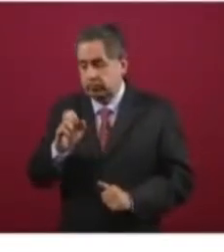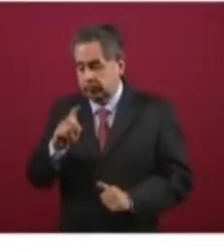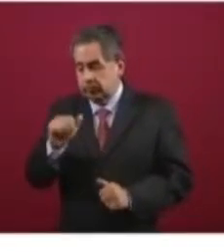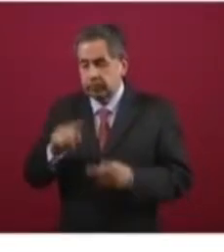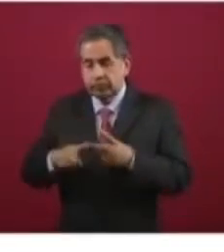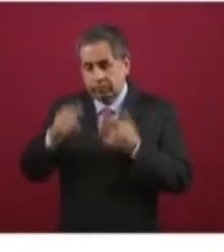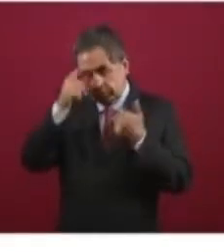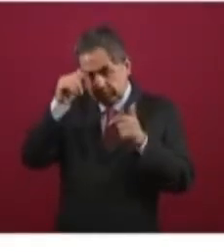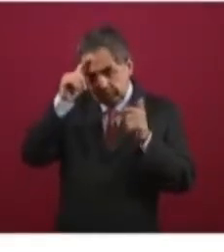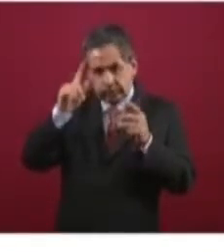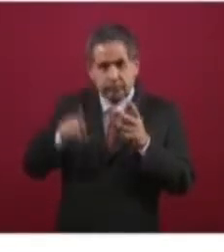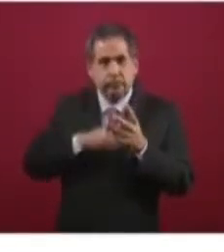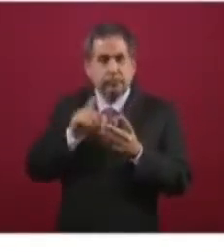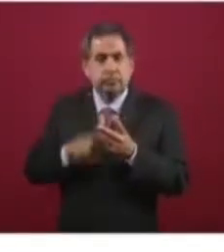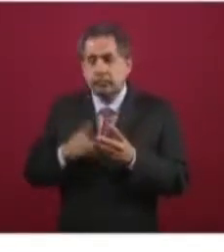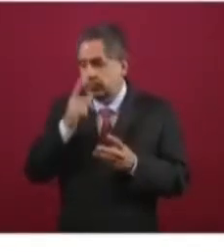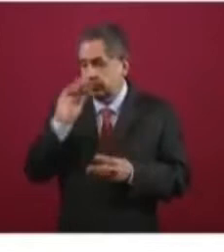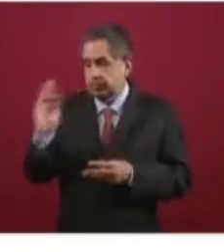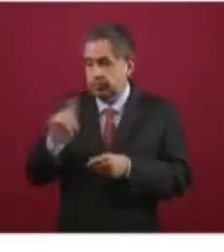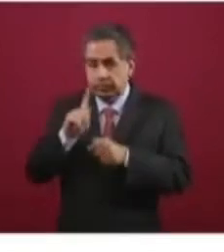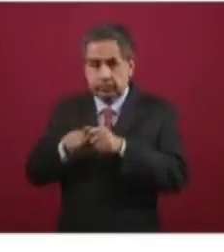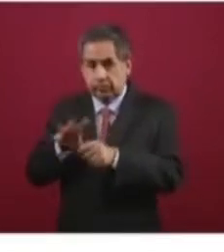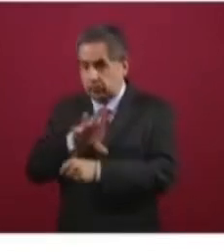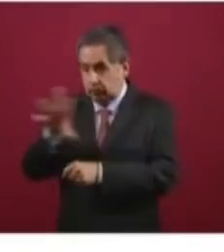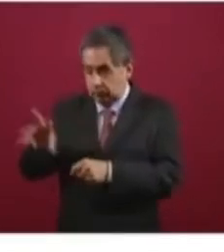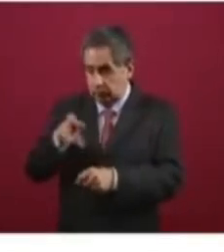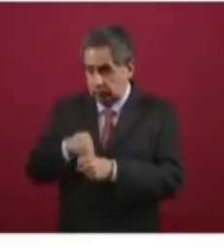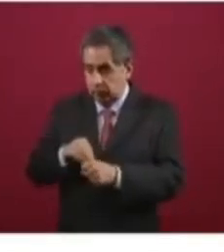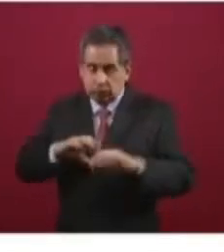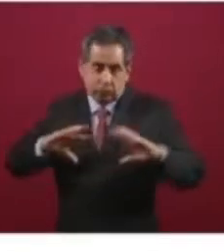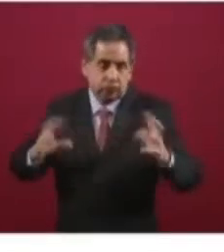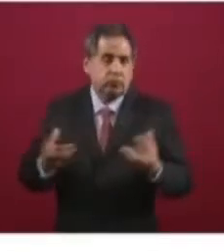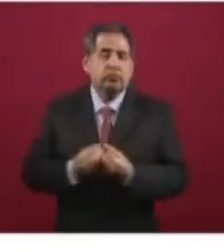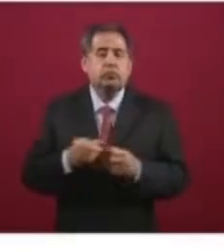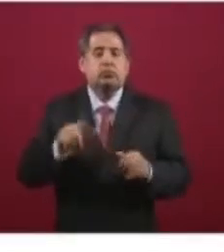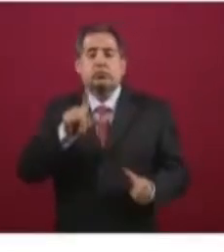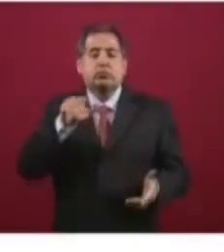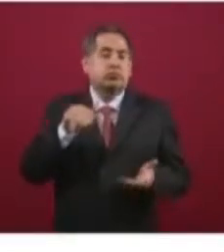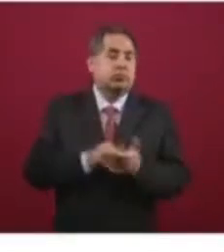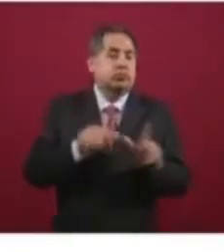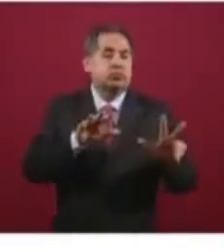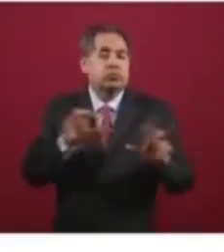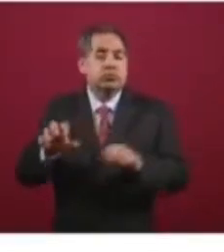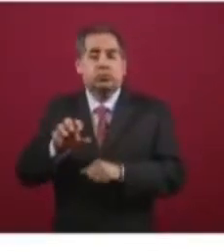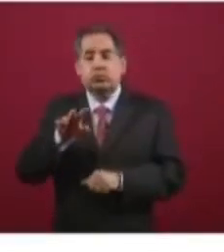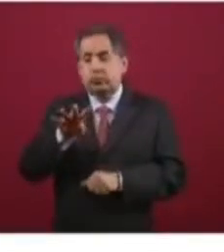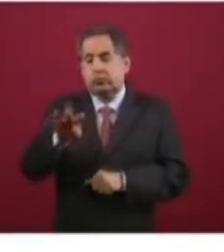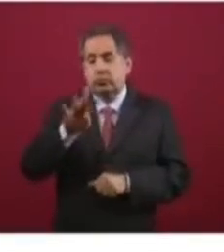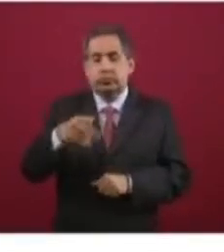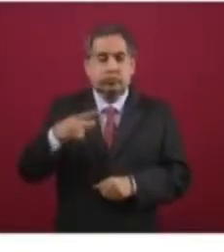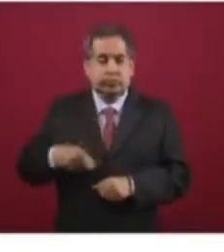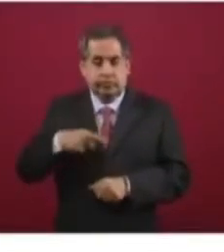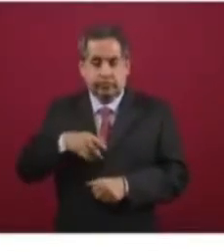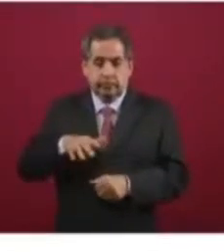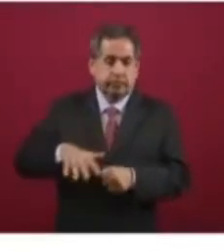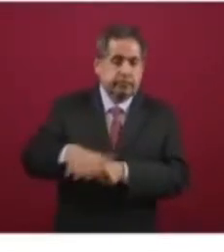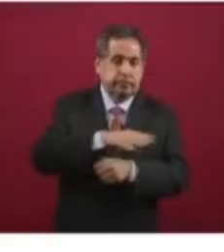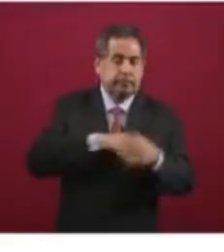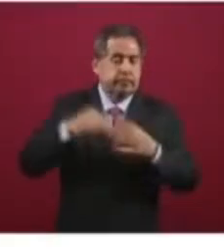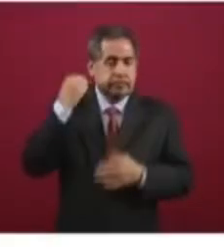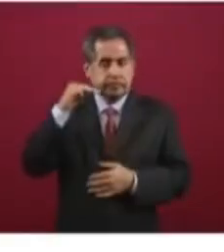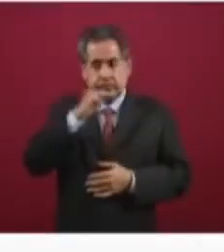Semar y Policía Federal tenemos siete mil 819 elementos en el estado de Michoacán.